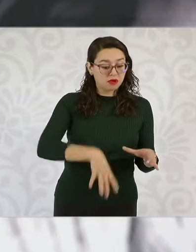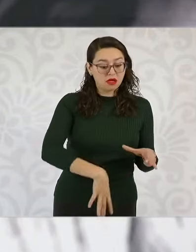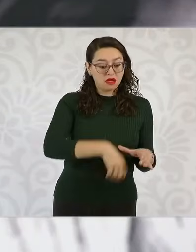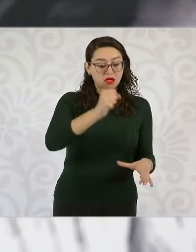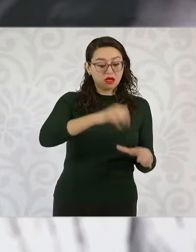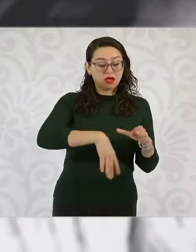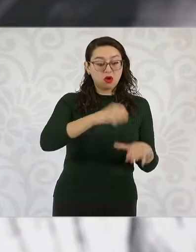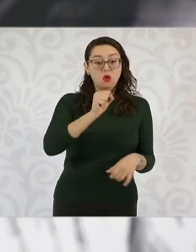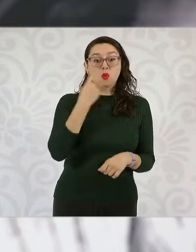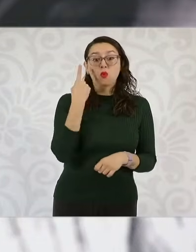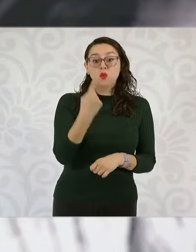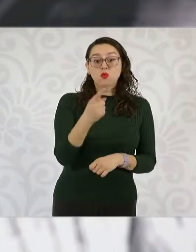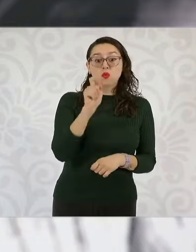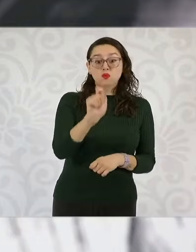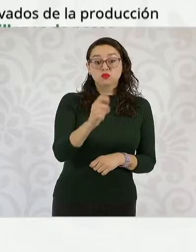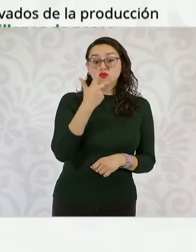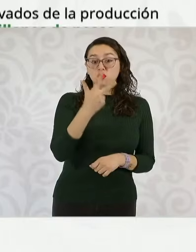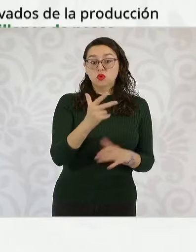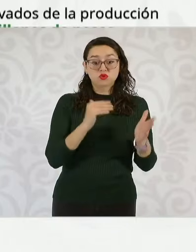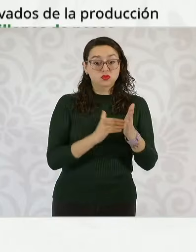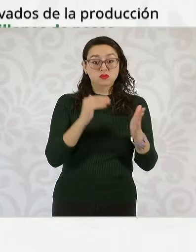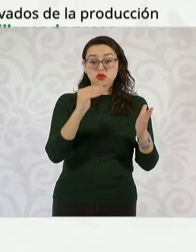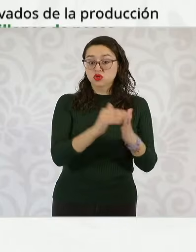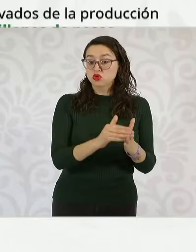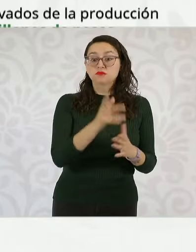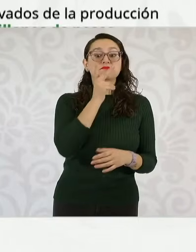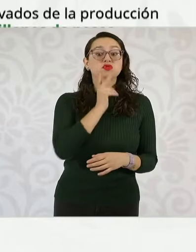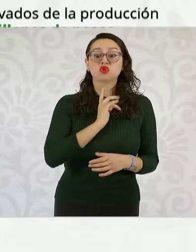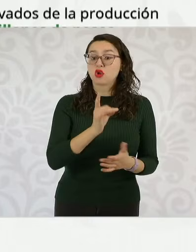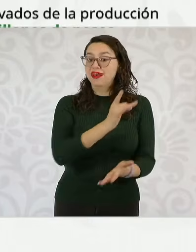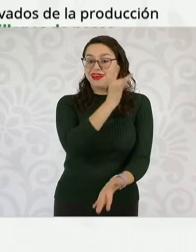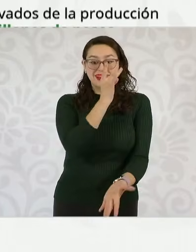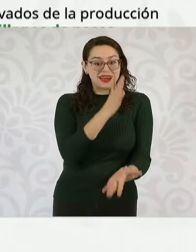diarios de hidrocarburos líquidos a lo largo del sexenio es la instrucción que nos ha dado